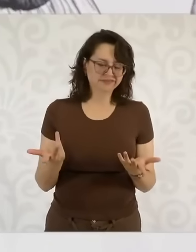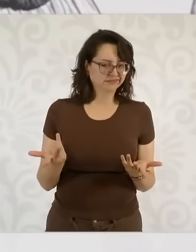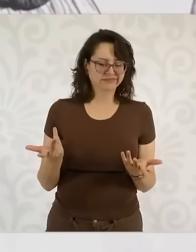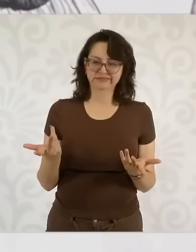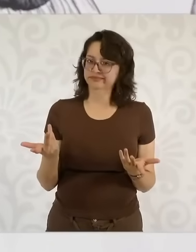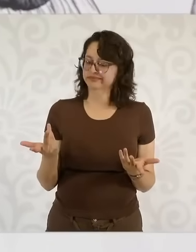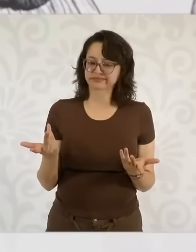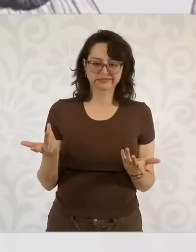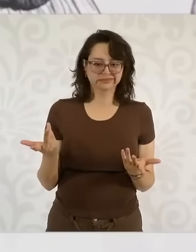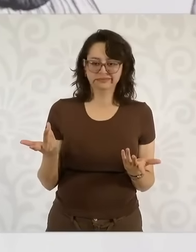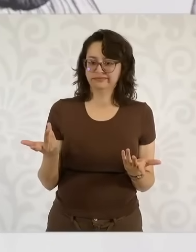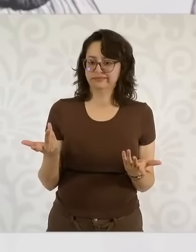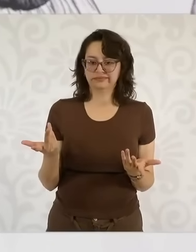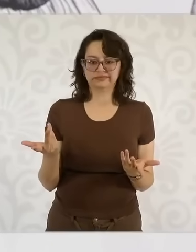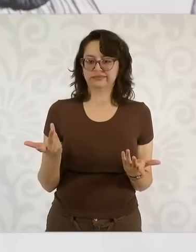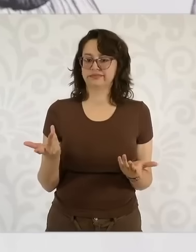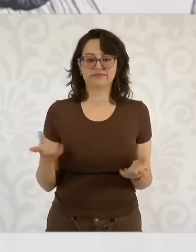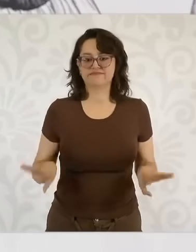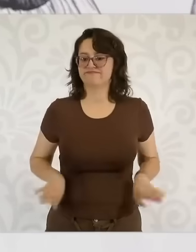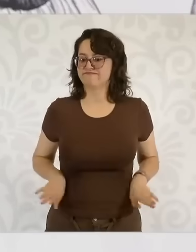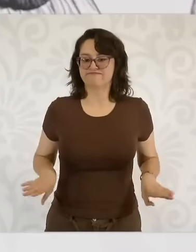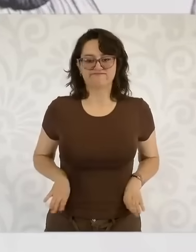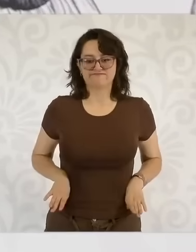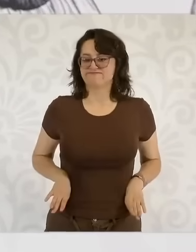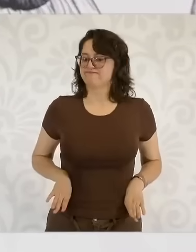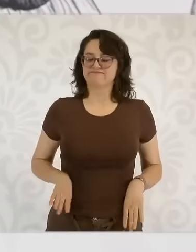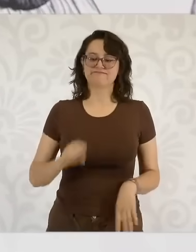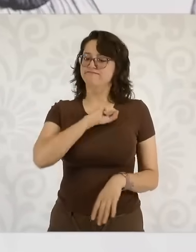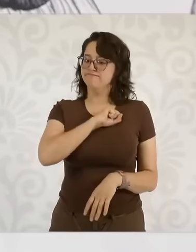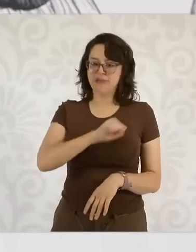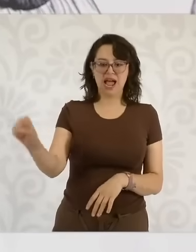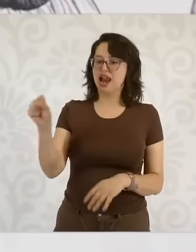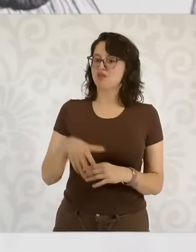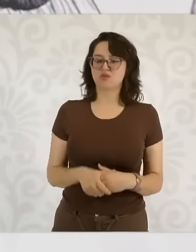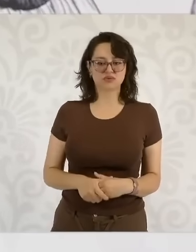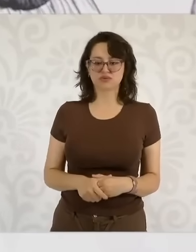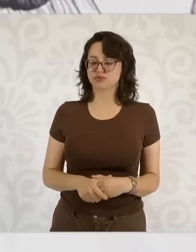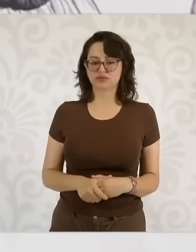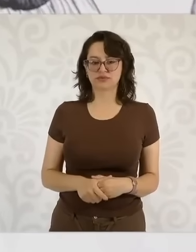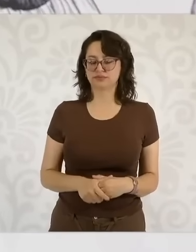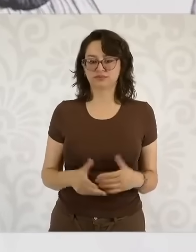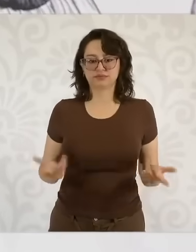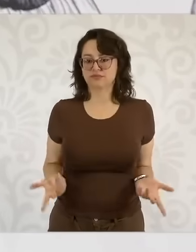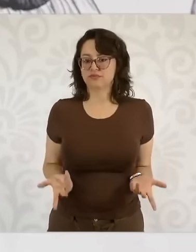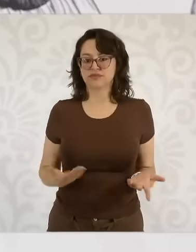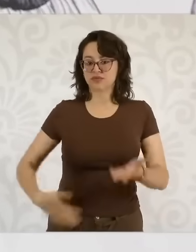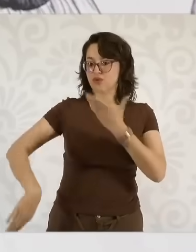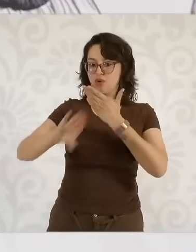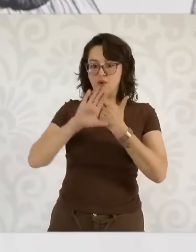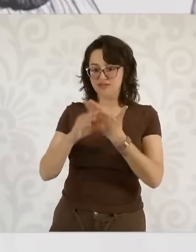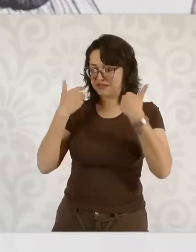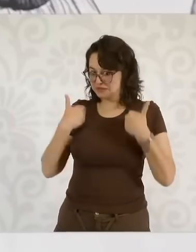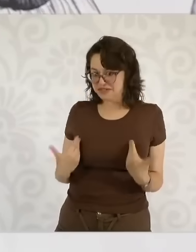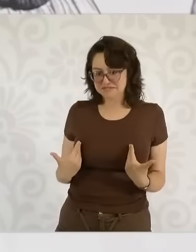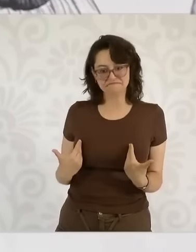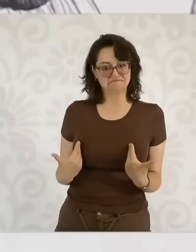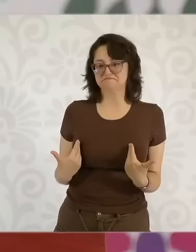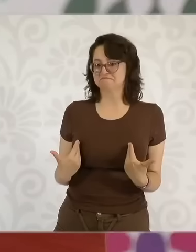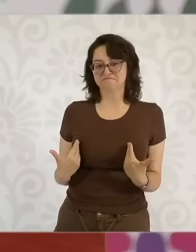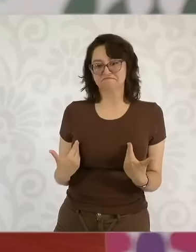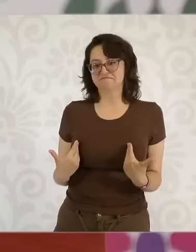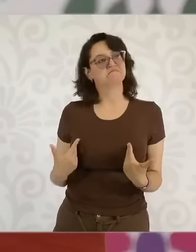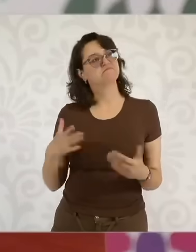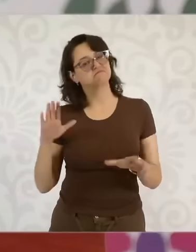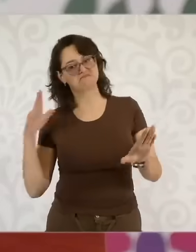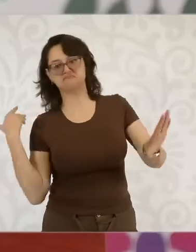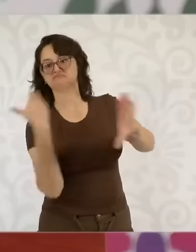es eh de muy mala fe y además eh no es un asunto de crítica a la presidenta es un asunto de querer